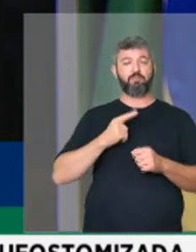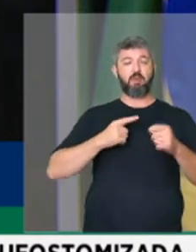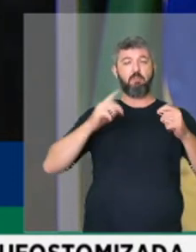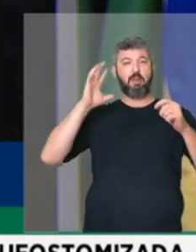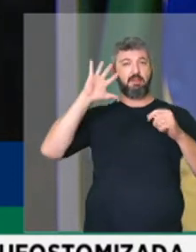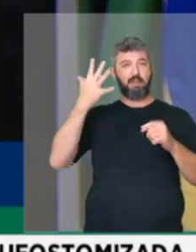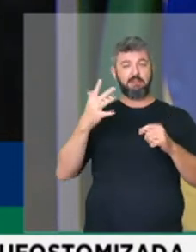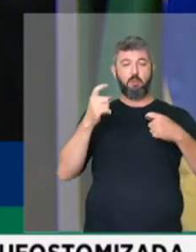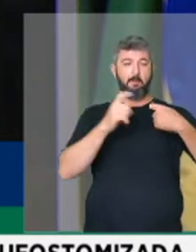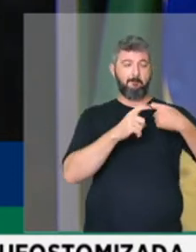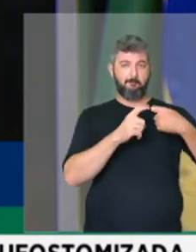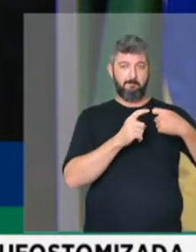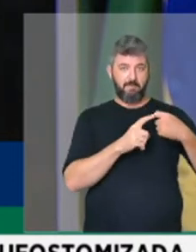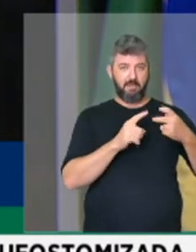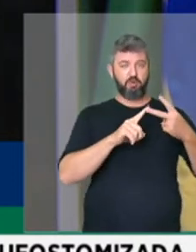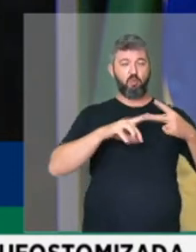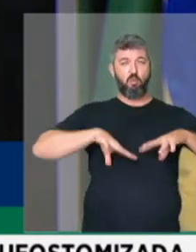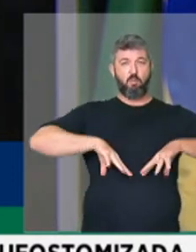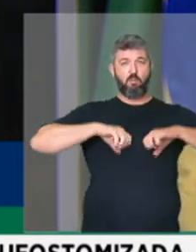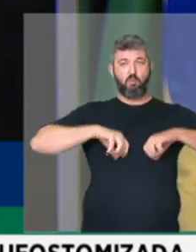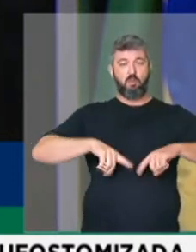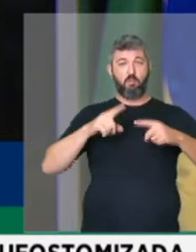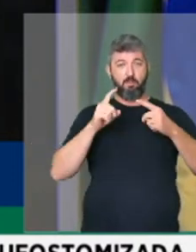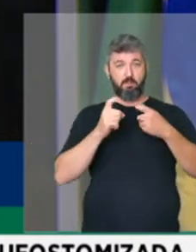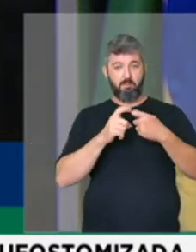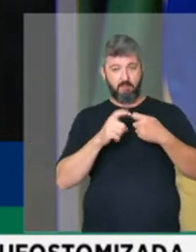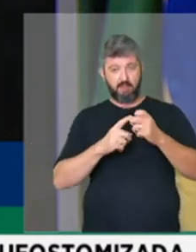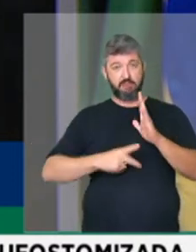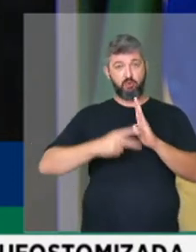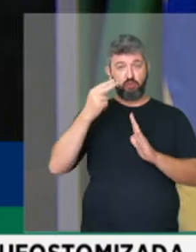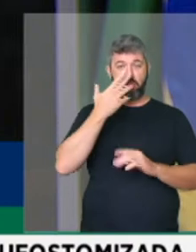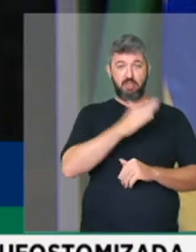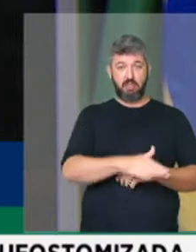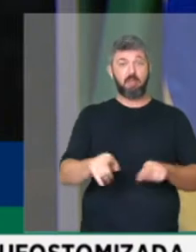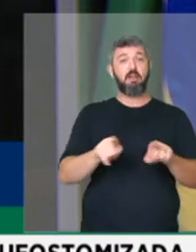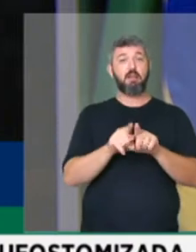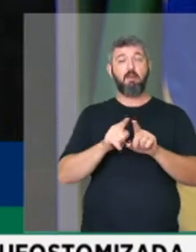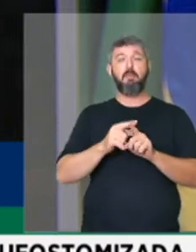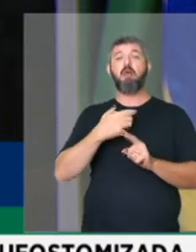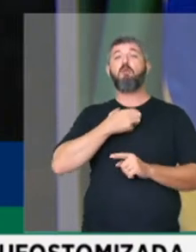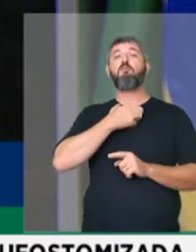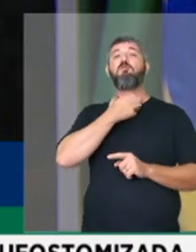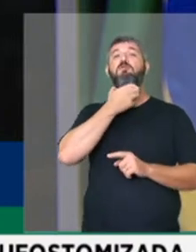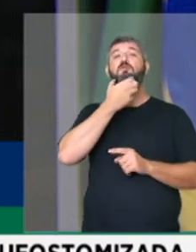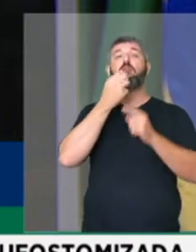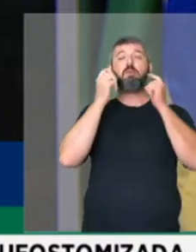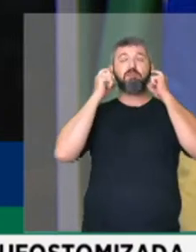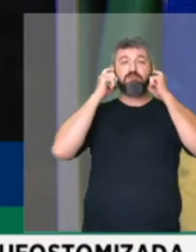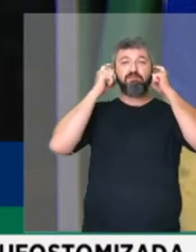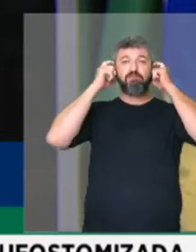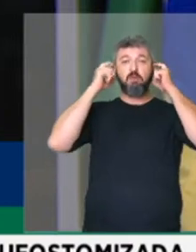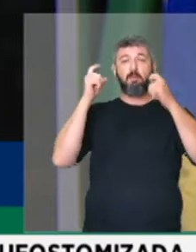HIGIENIZAÇÃO, TROCA DE CANO ULAS E CURATIVAS. POR ISSO REFORÇAMOS QUE OS CUIDADOS NECESSÁRIOS PODEM VERDADEIRAMENTE MUDAR A VIDA